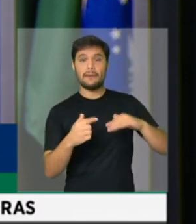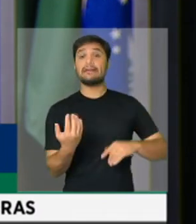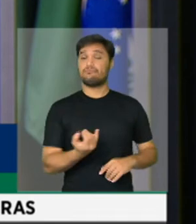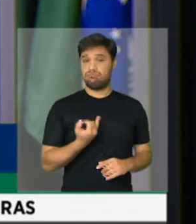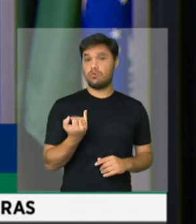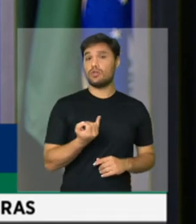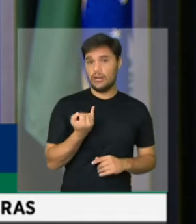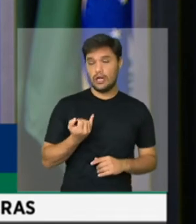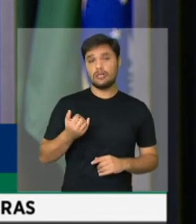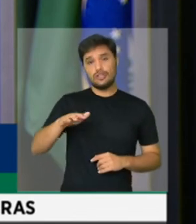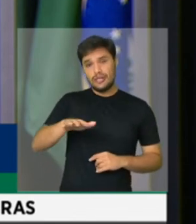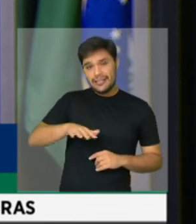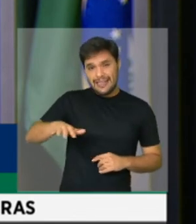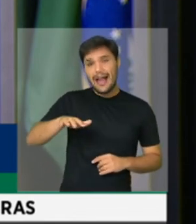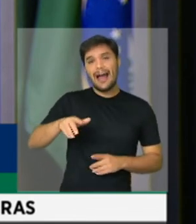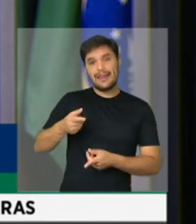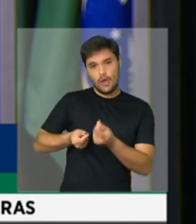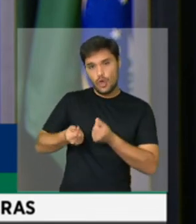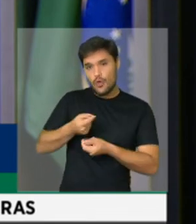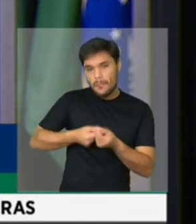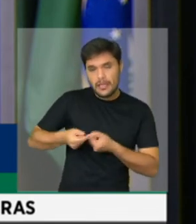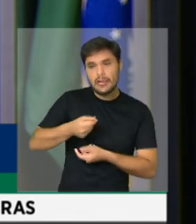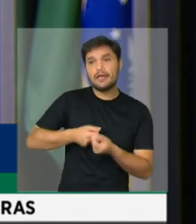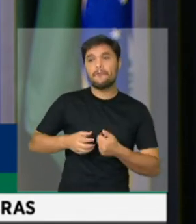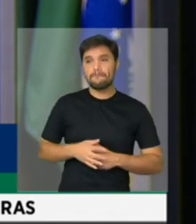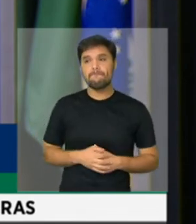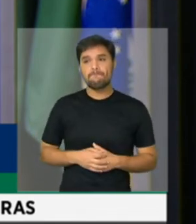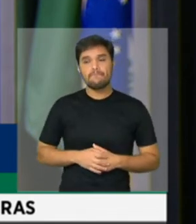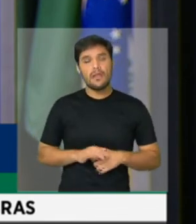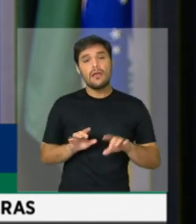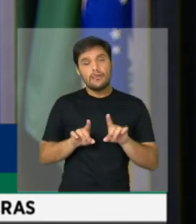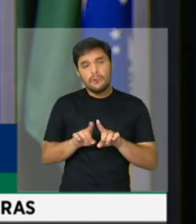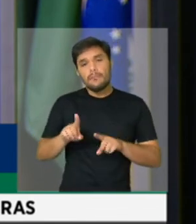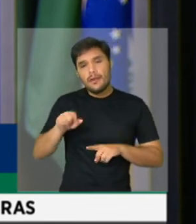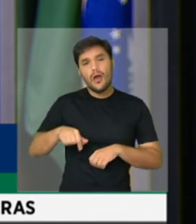MOMENTO... DE UM TEMA COM... CARO AO POVO BRASILEIRO QUE É ... A QUESTÃO DA PRIVATIZ ÇÃO DA ELETROBRAS, UMA